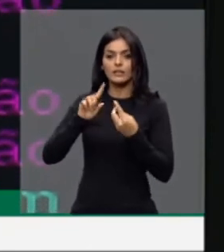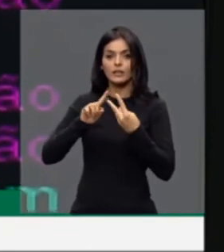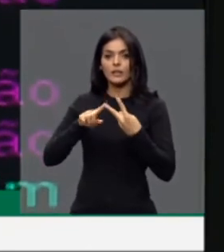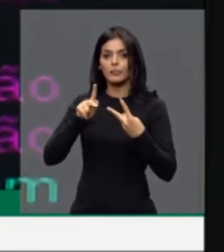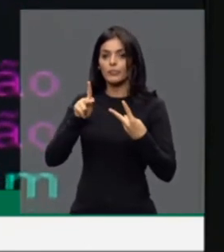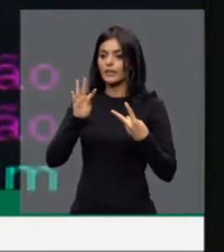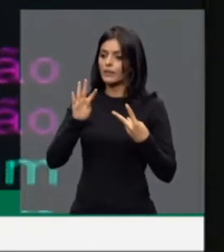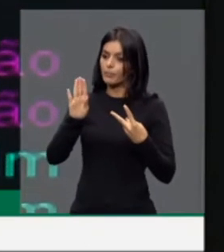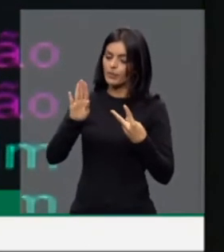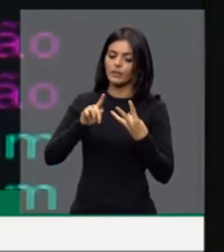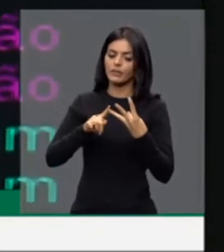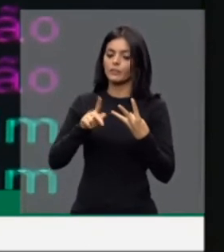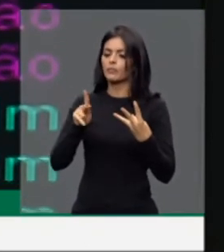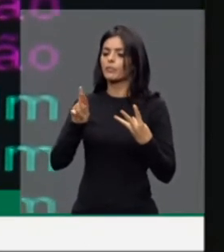RETIRADA DA PAUTA VOLTANDO COM